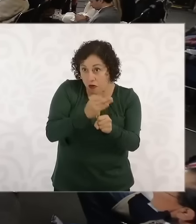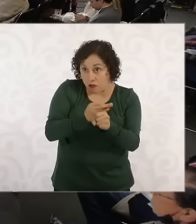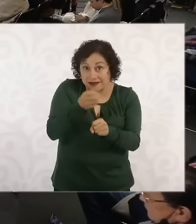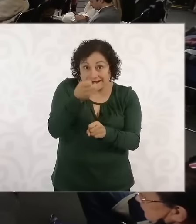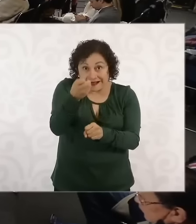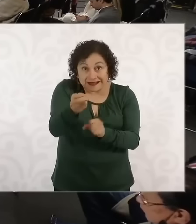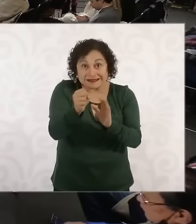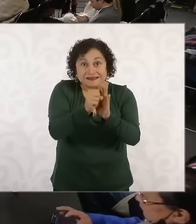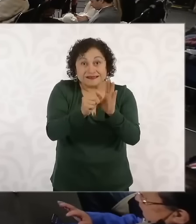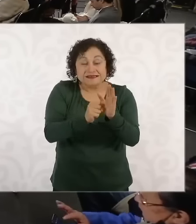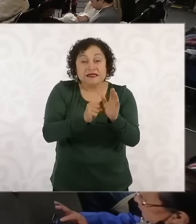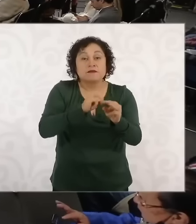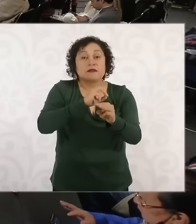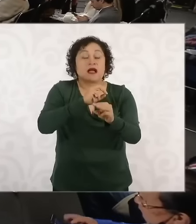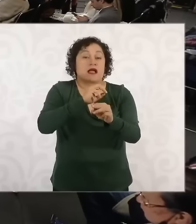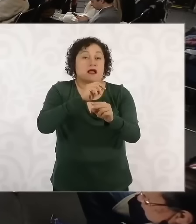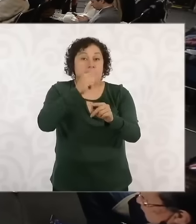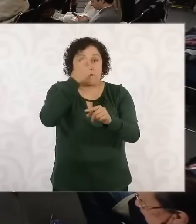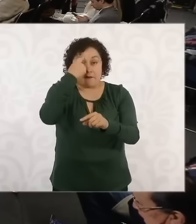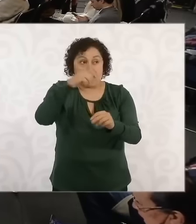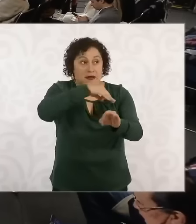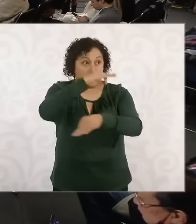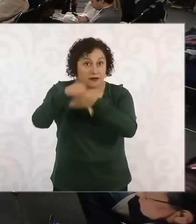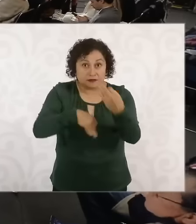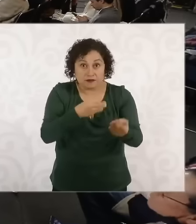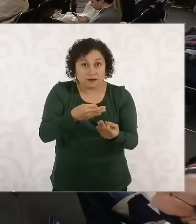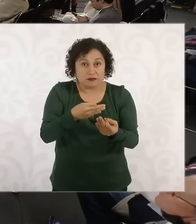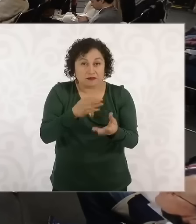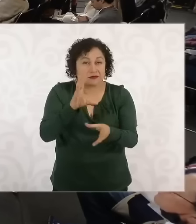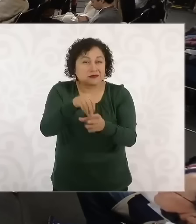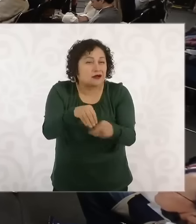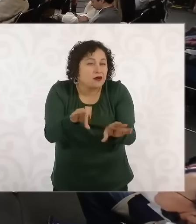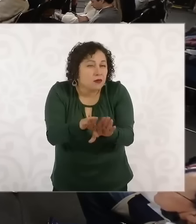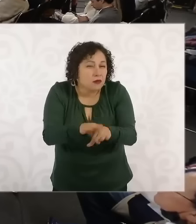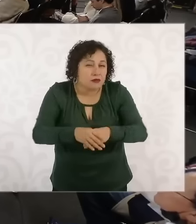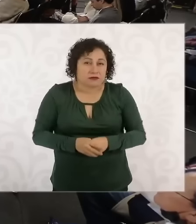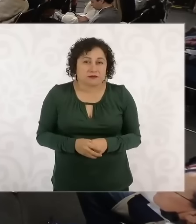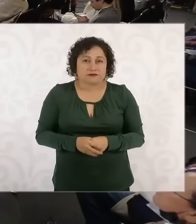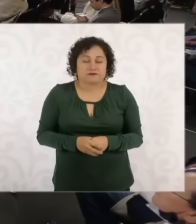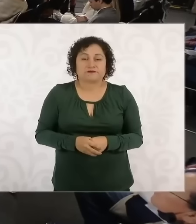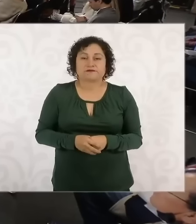¿cómo se está moviendo, presidenta? Sí, ocurre lo que dices, pero también hay que